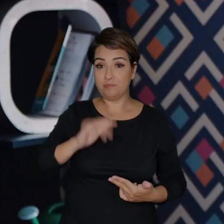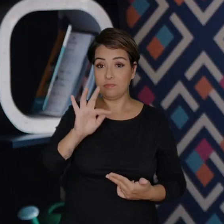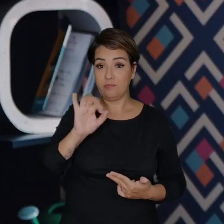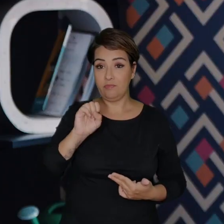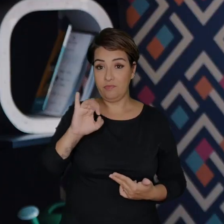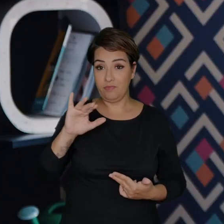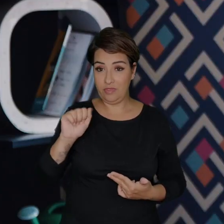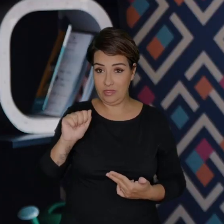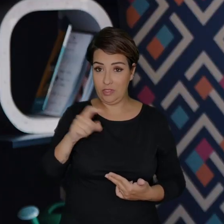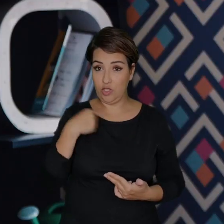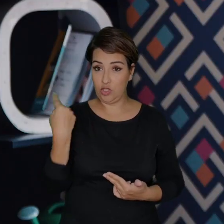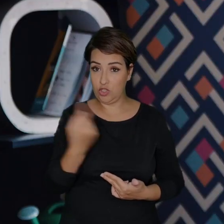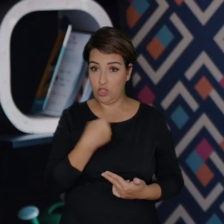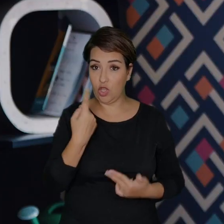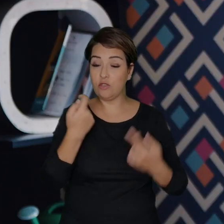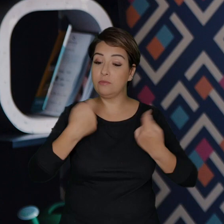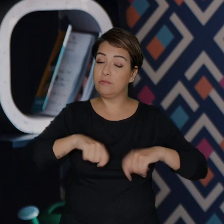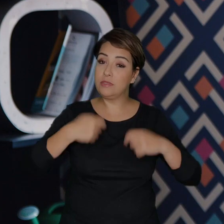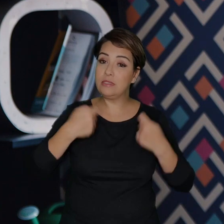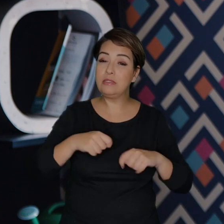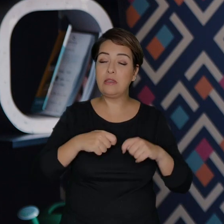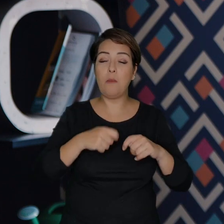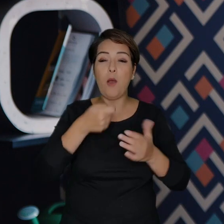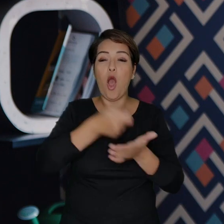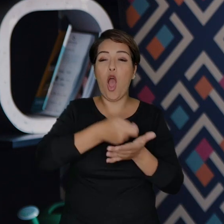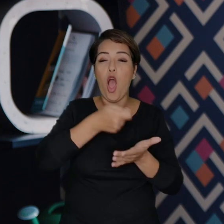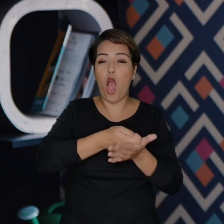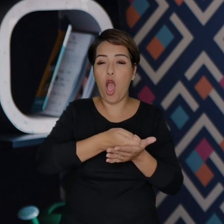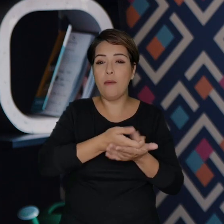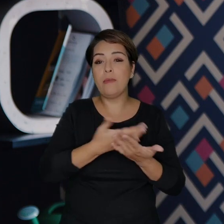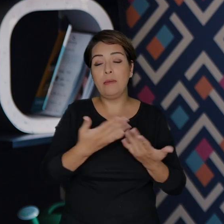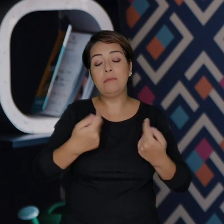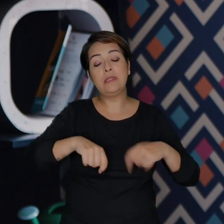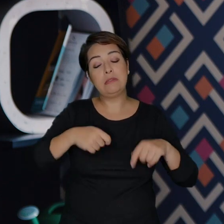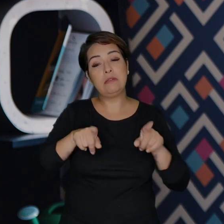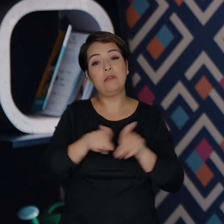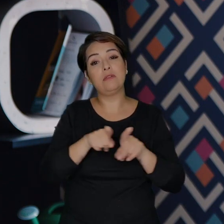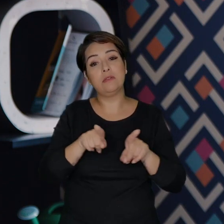pode exigir algumas questões, mas a gente precisa do poder público também